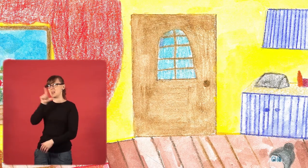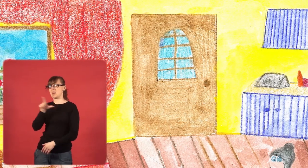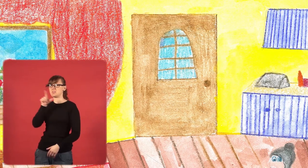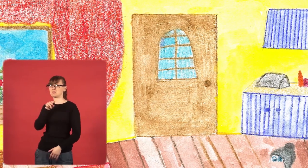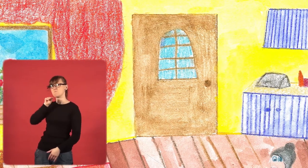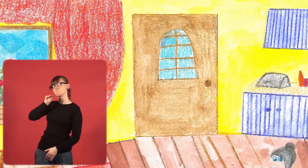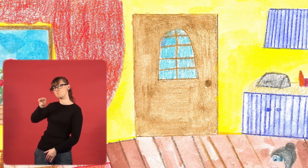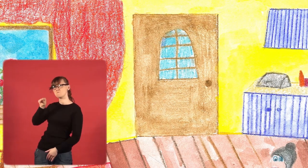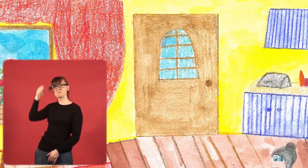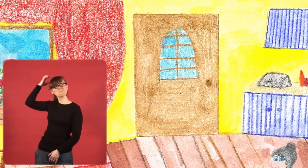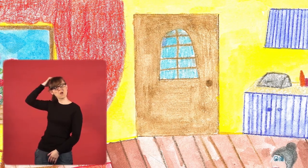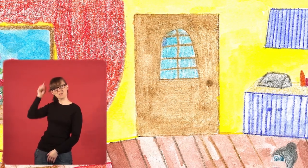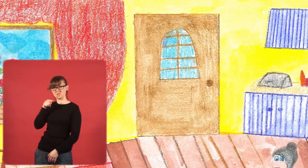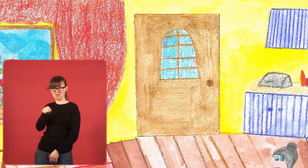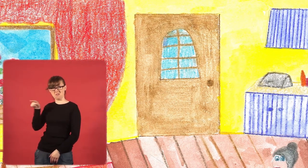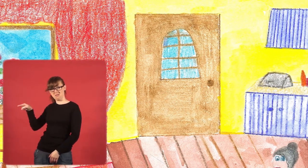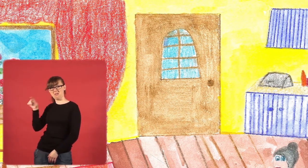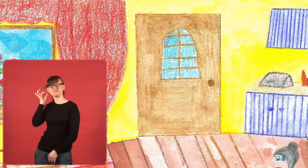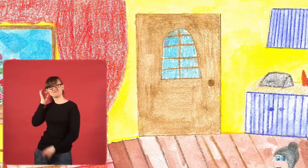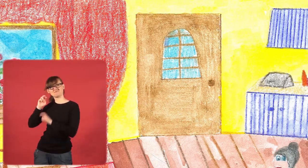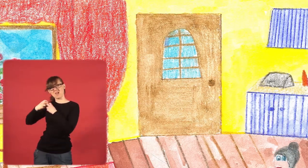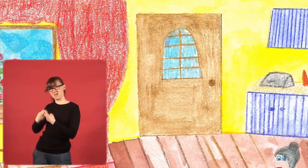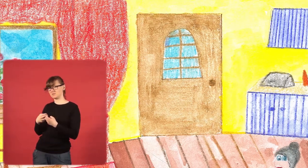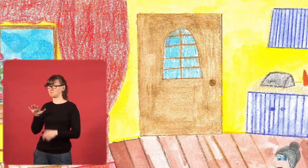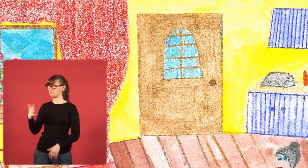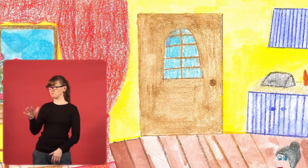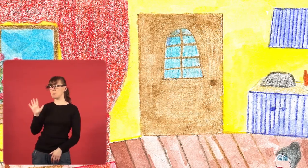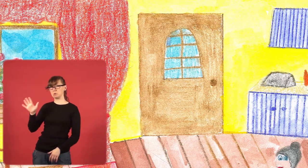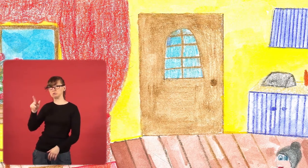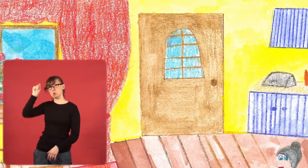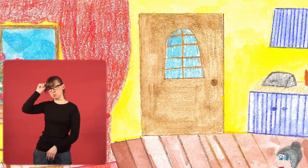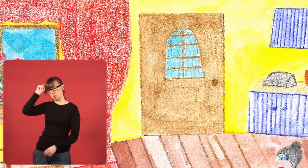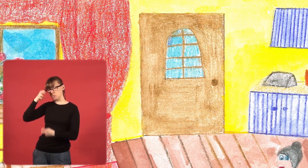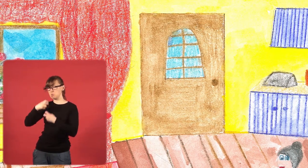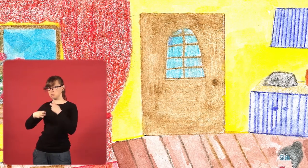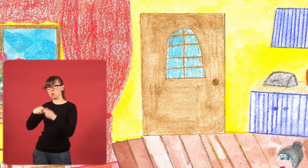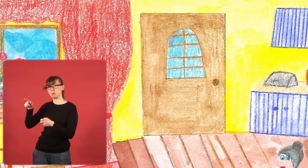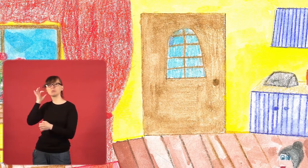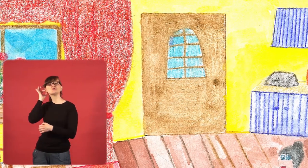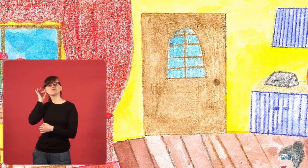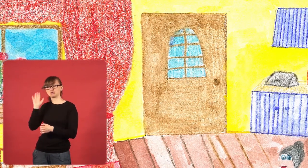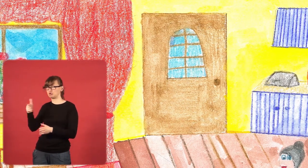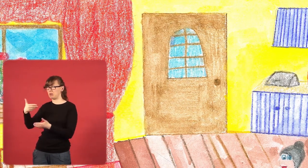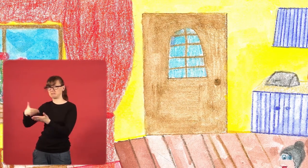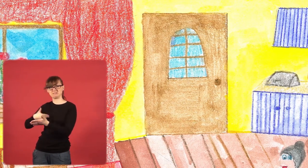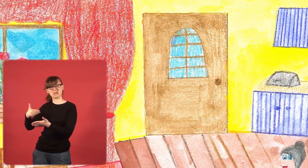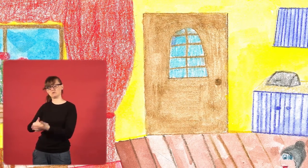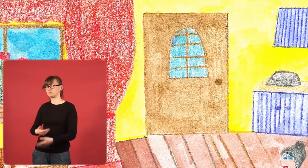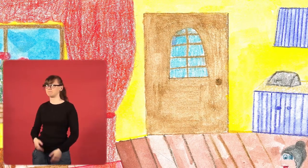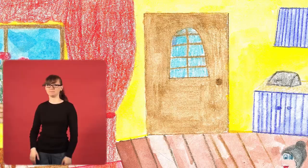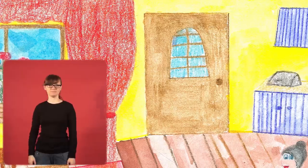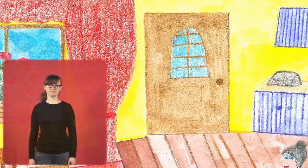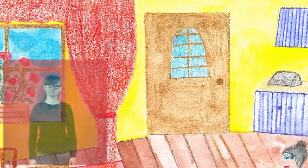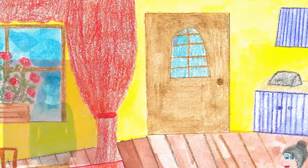Pani Linde wychodząc oburzona powiedziała do Maryli, że na pewno będzie wiele kłopotów z takim dzieckiem.